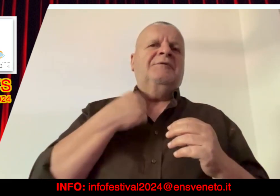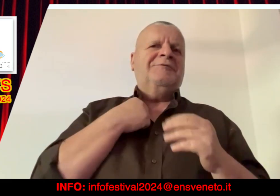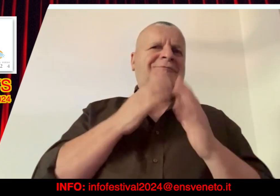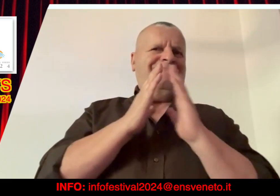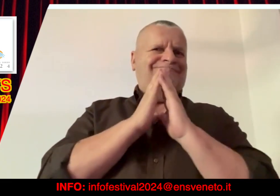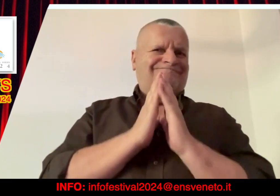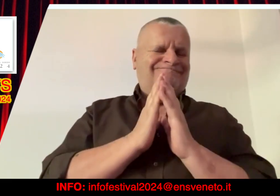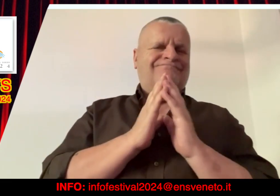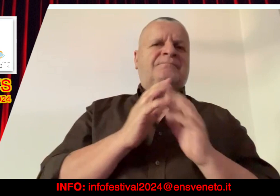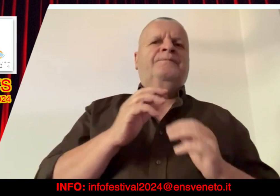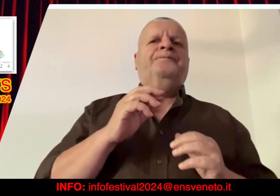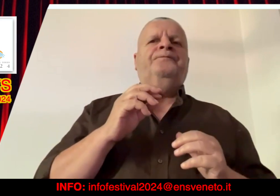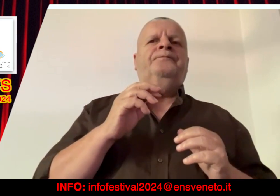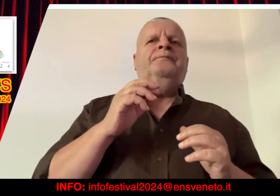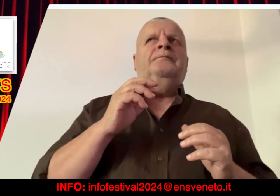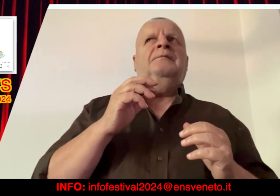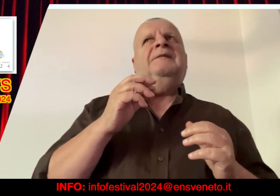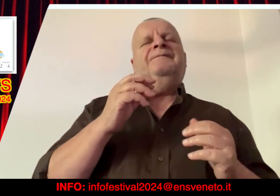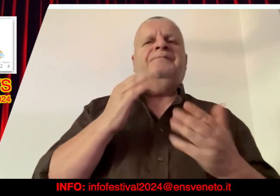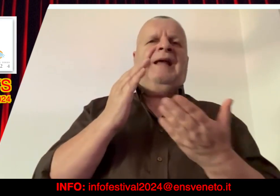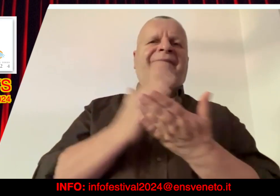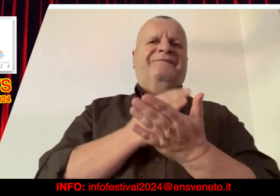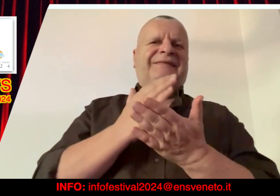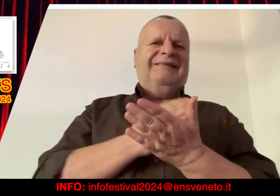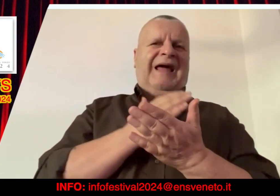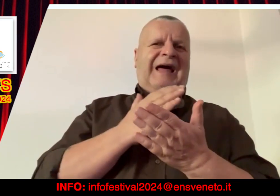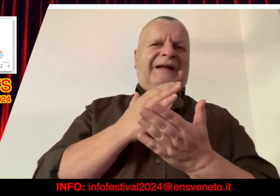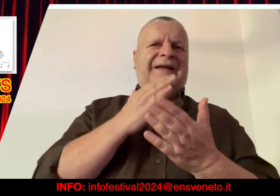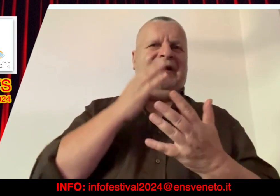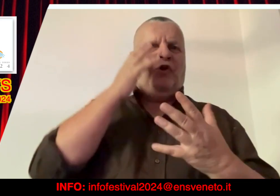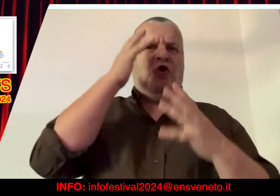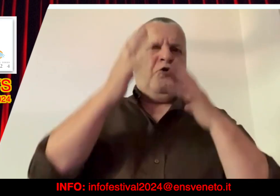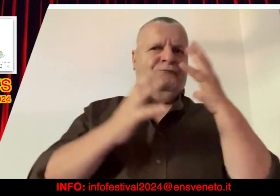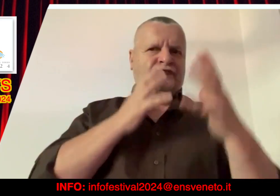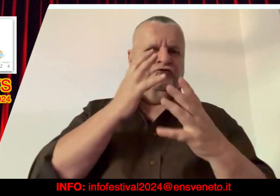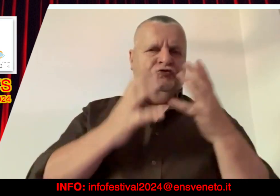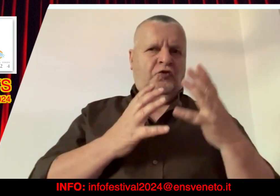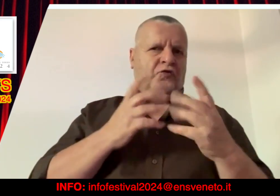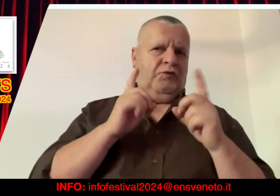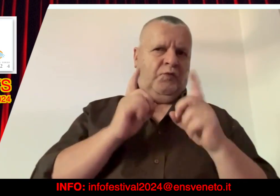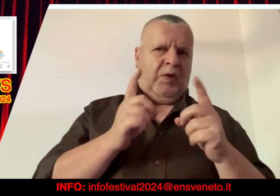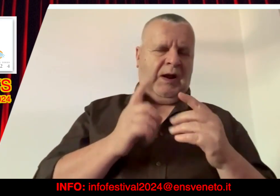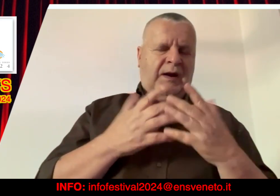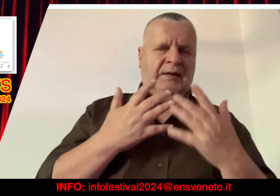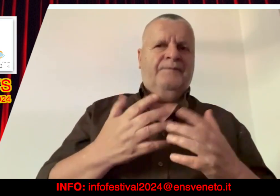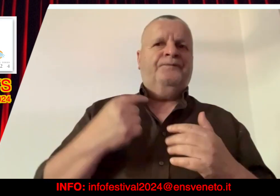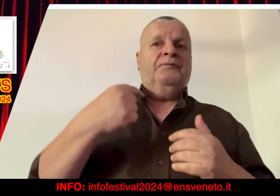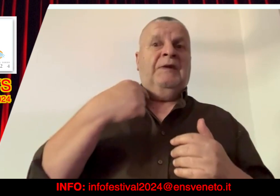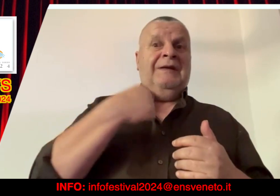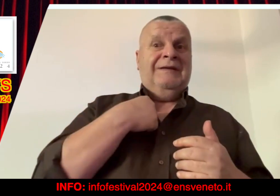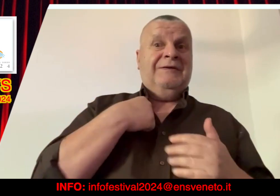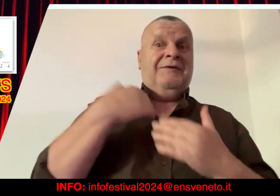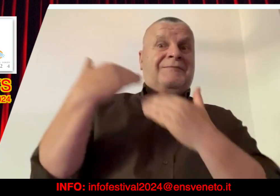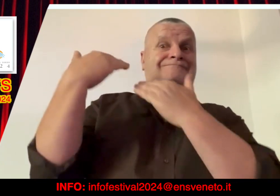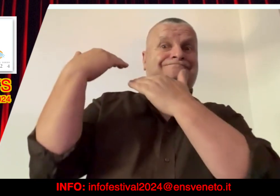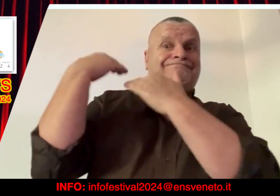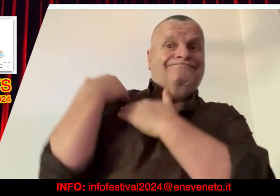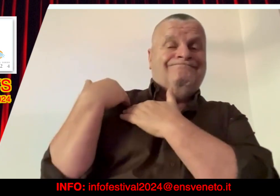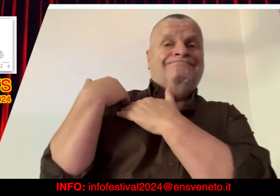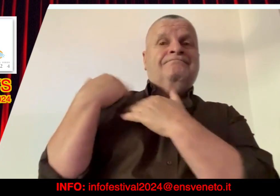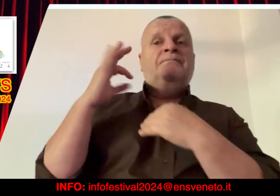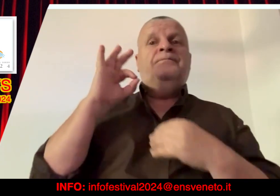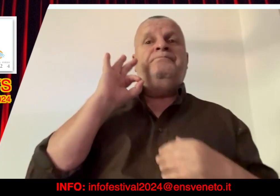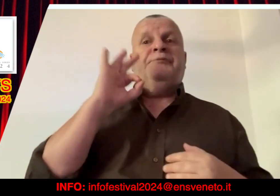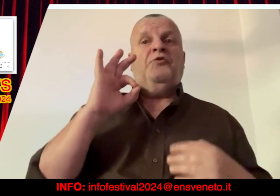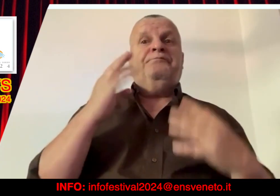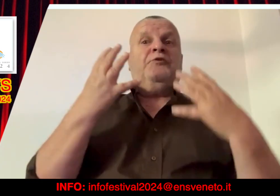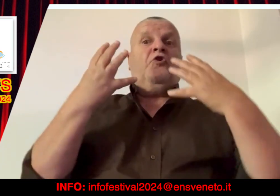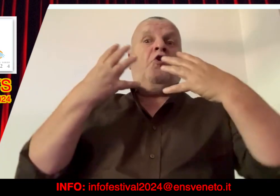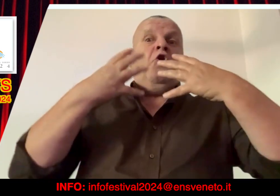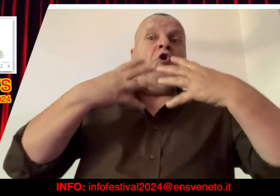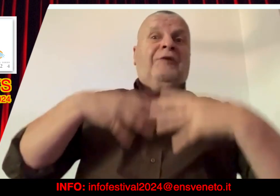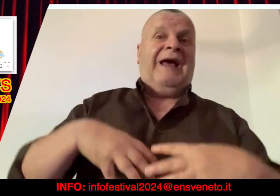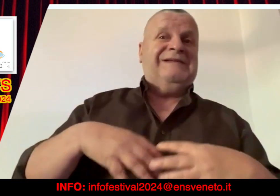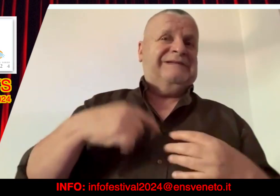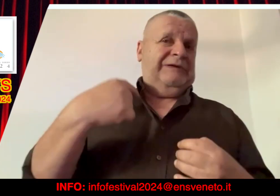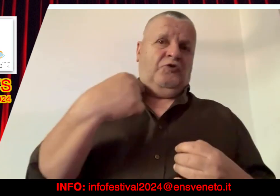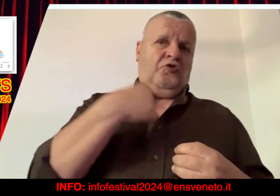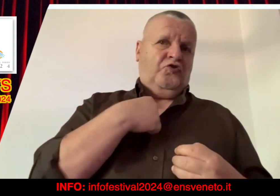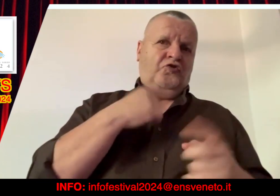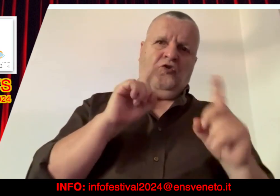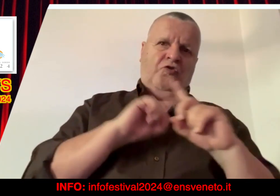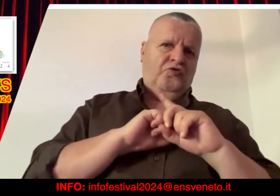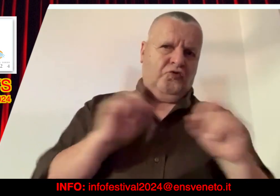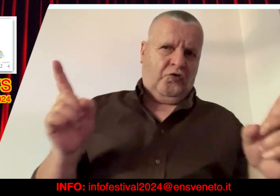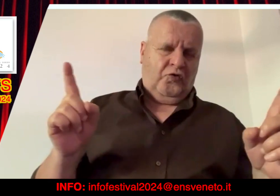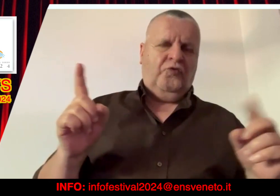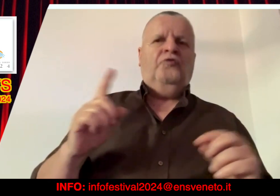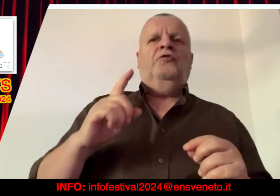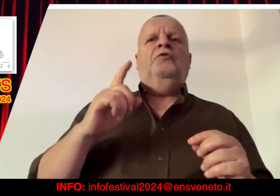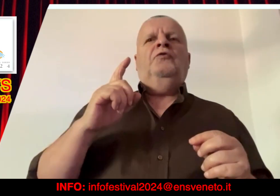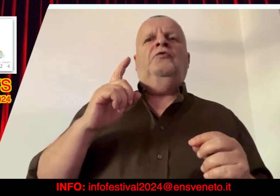vi prego di evitare le confusioni, io non sono il responsabile organizzatore